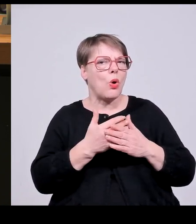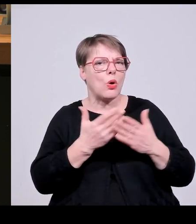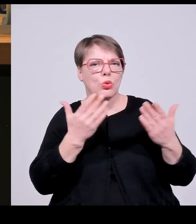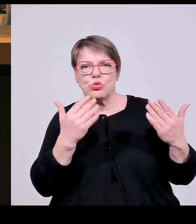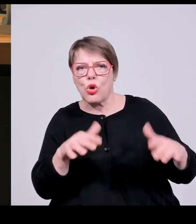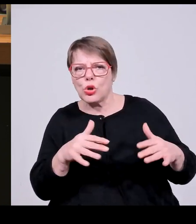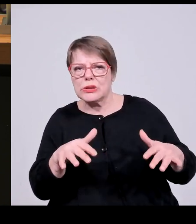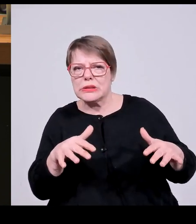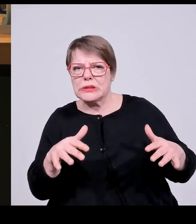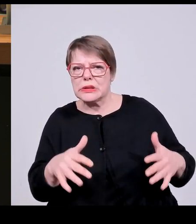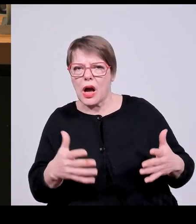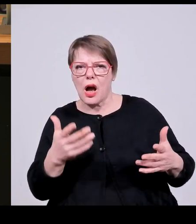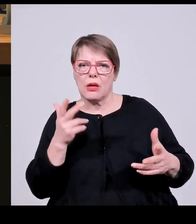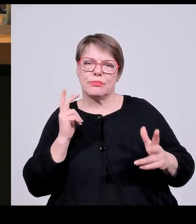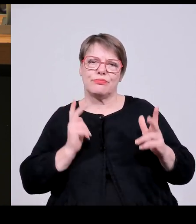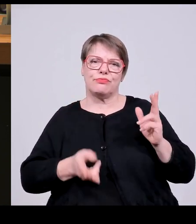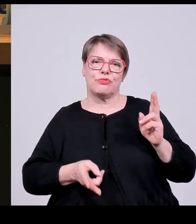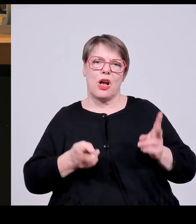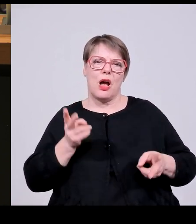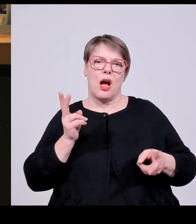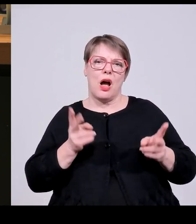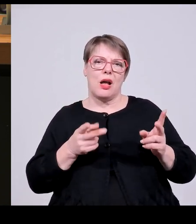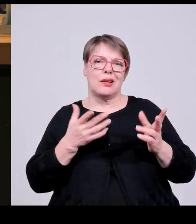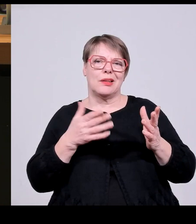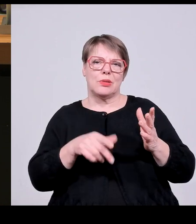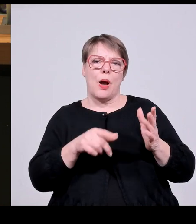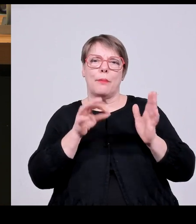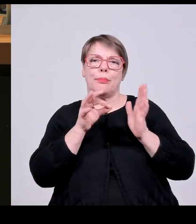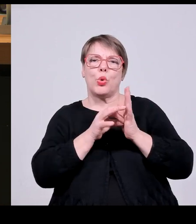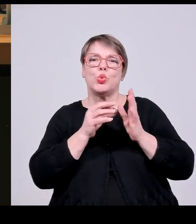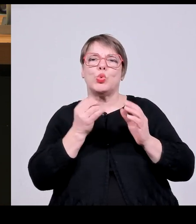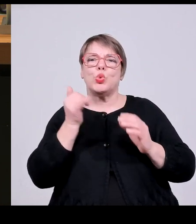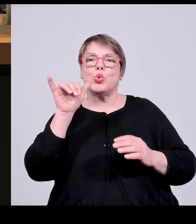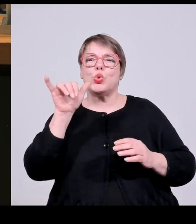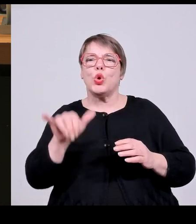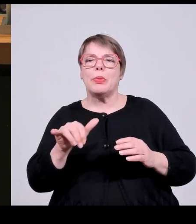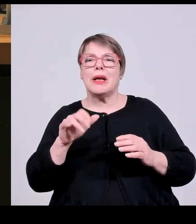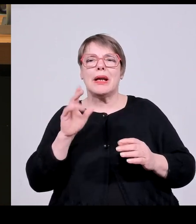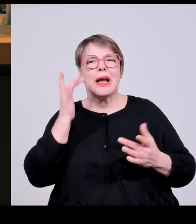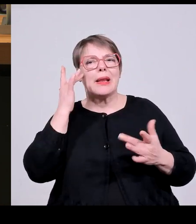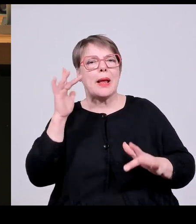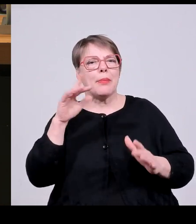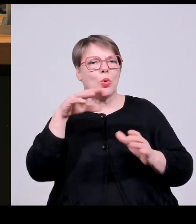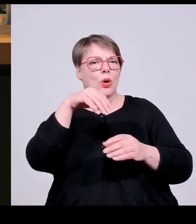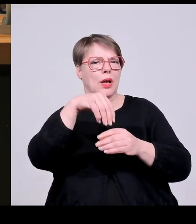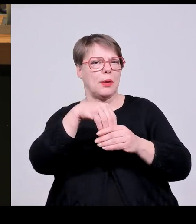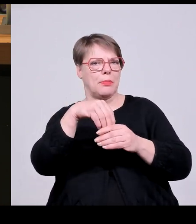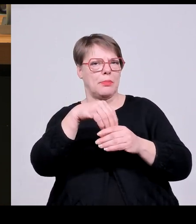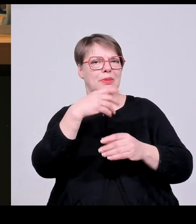und die muss hier zügig nach der Wahl ins Haus und zügig verabschiedet werden. Dafür stehen Bündnis 90/Die Grünen. (Beifall)